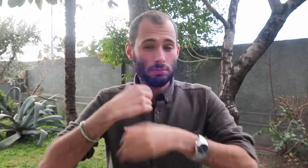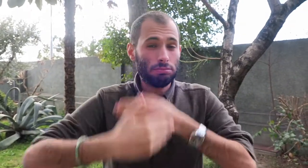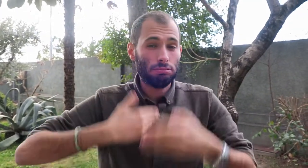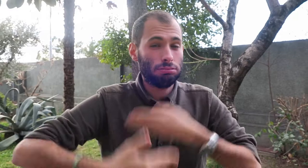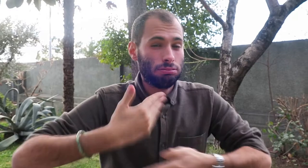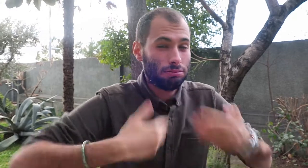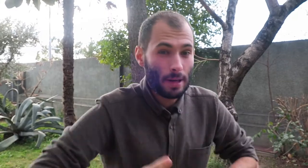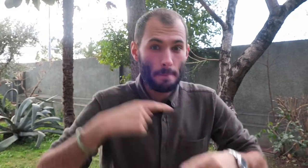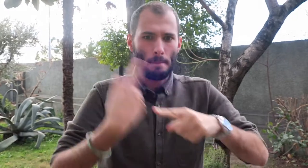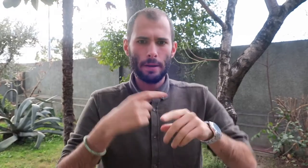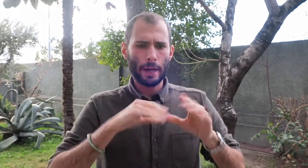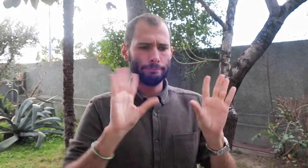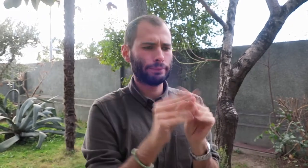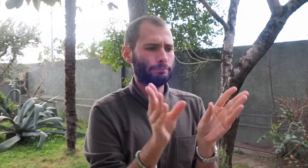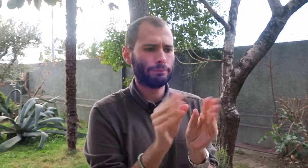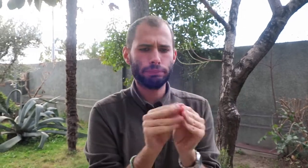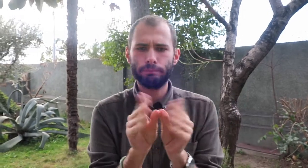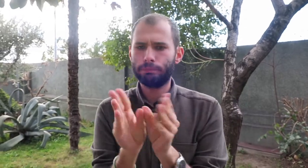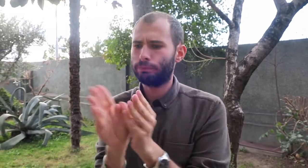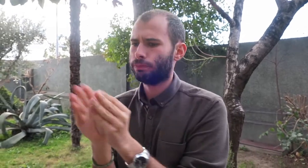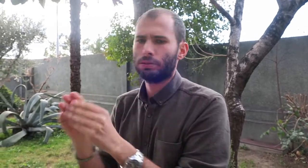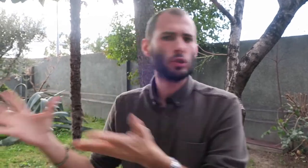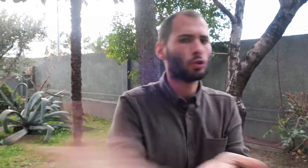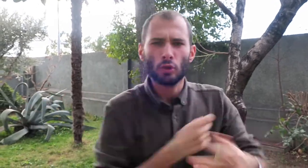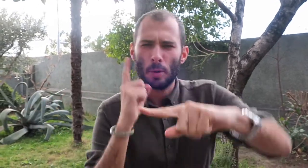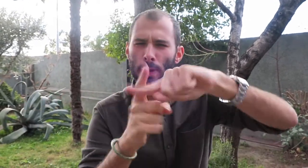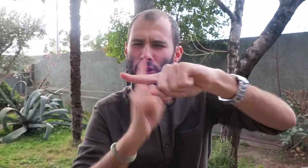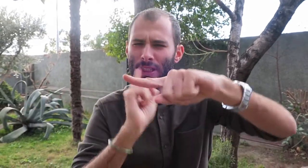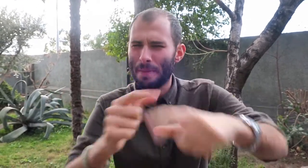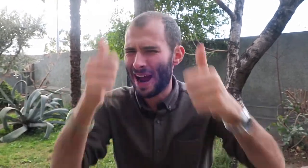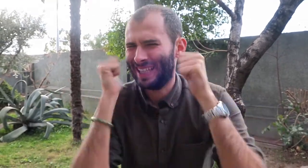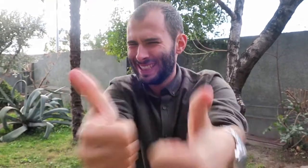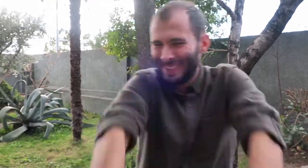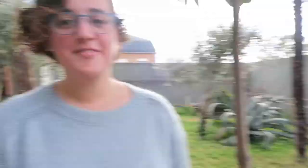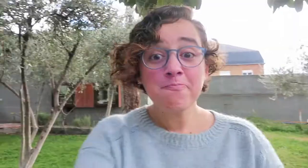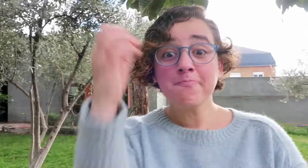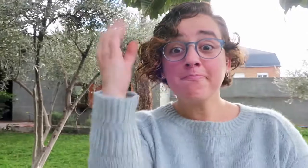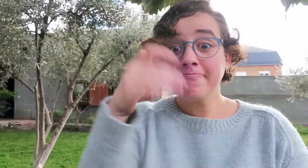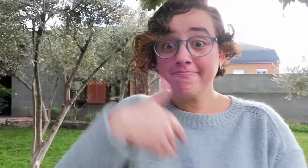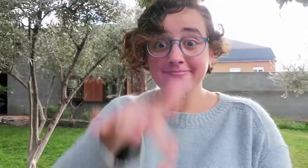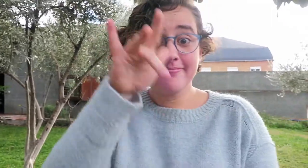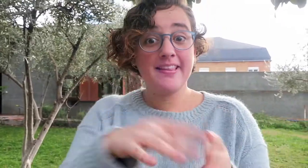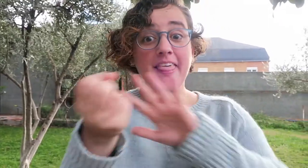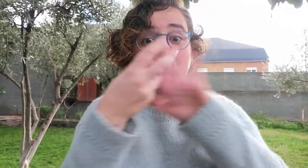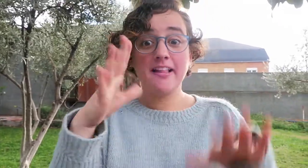Hemos progresado mucho y todas las conclusiones obtenidas son muy ¡positivas! Pronto será la Asamblea, el 17 de febrero.